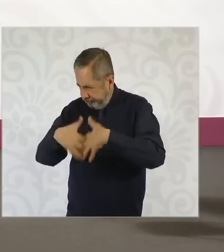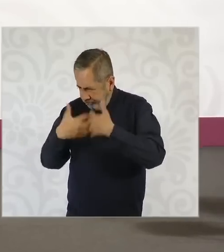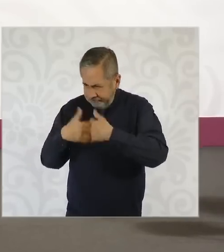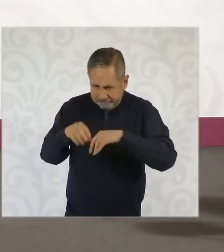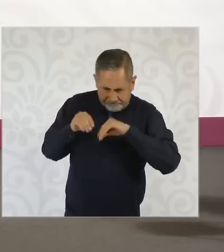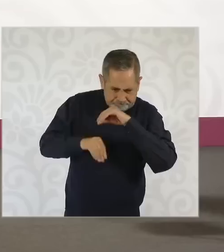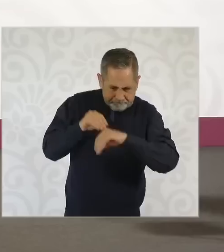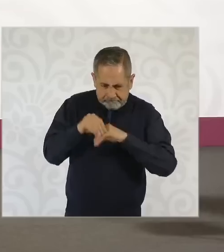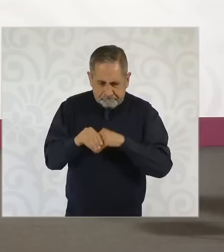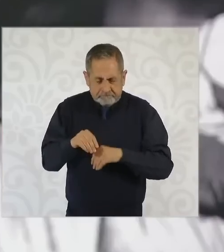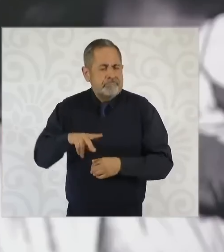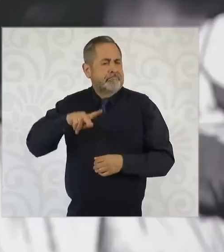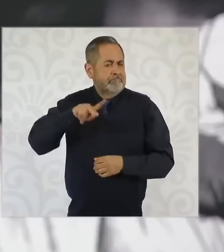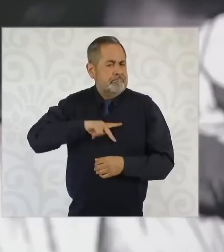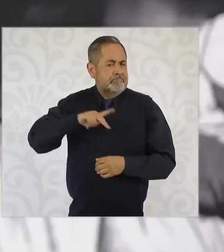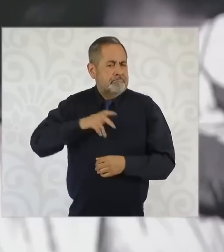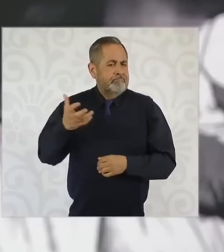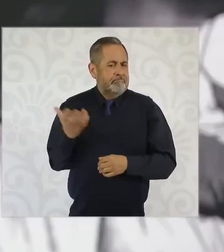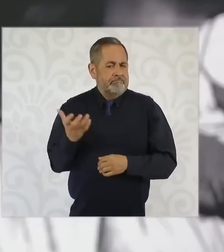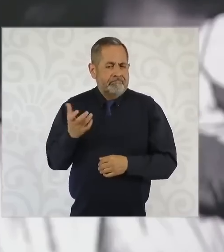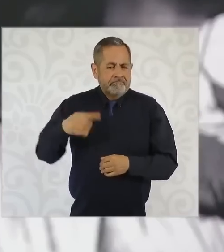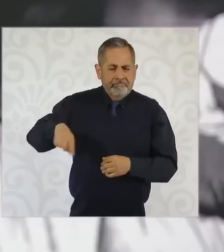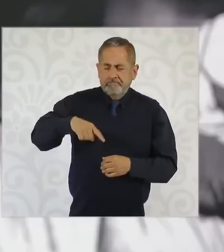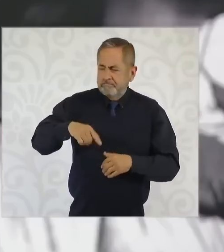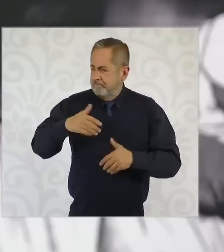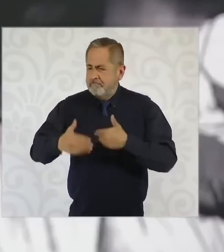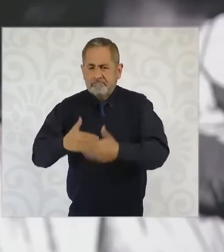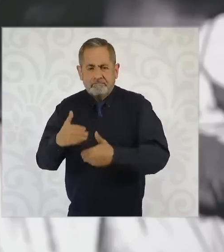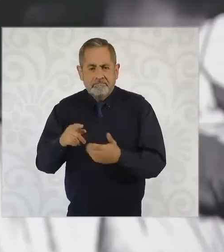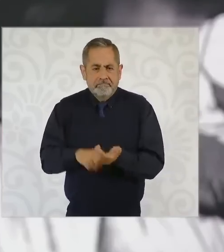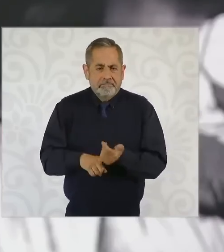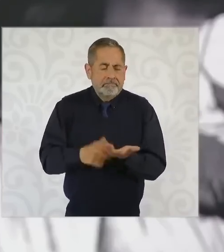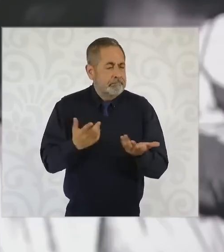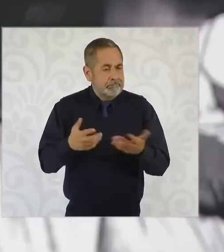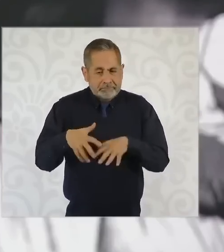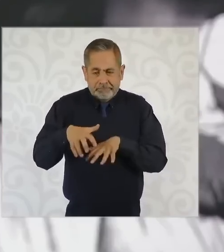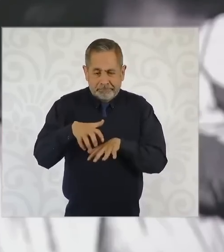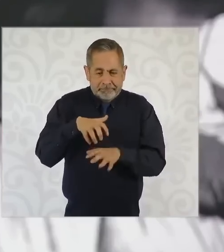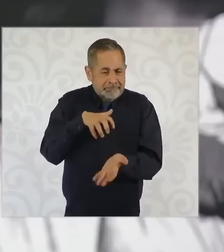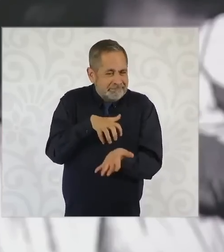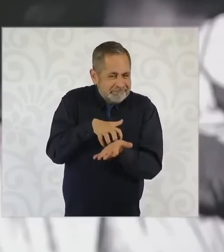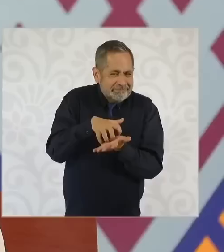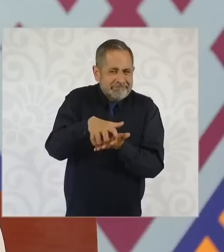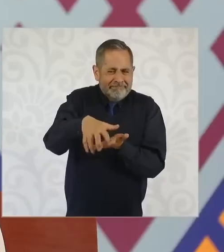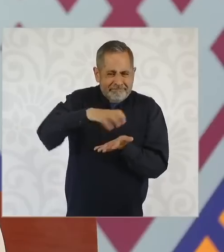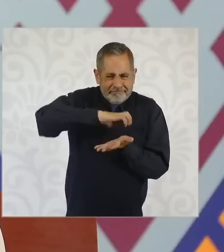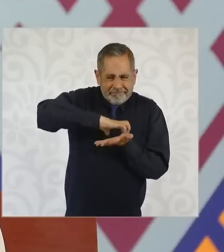de trabajos por administración entonces cada tren de repavimentación incluye una fresadora